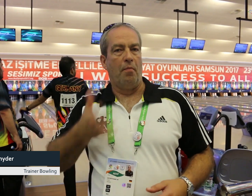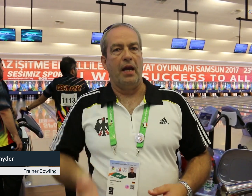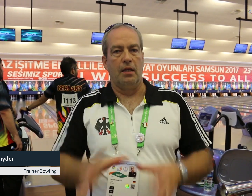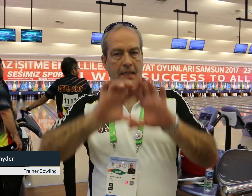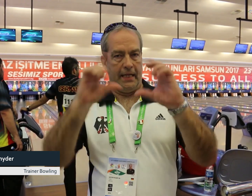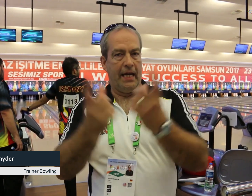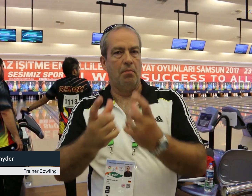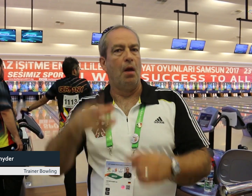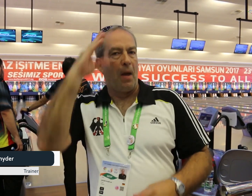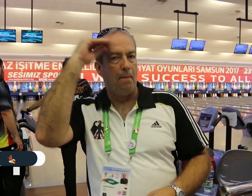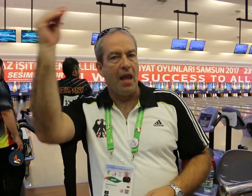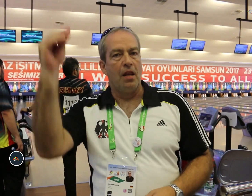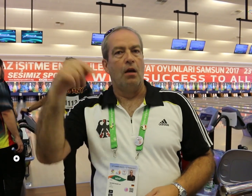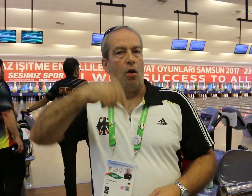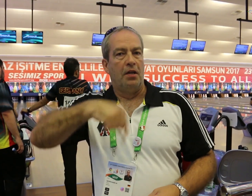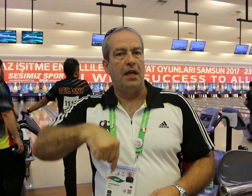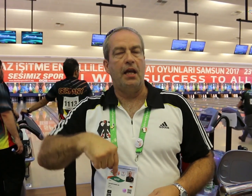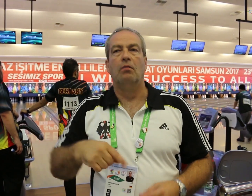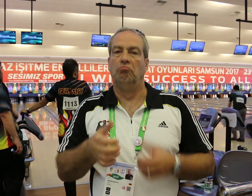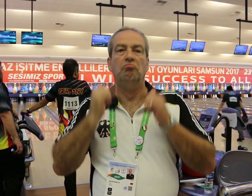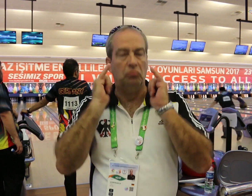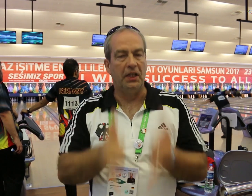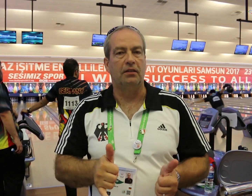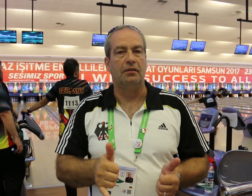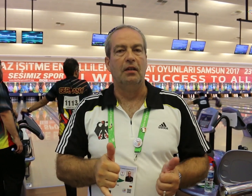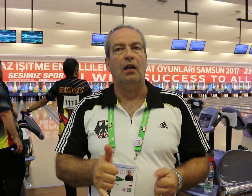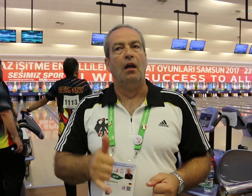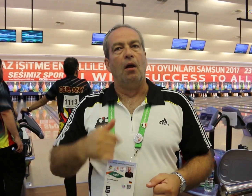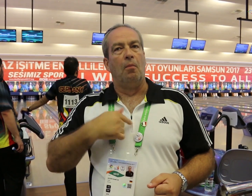Zu deiner Frage, ob ich mit den Männern aus meinem Team zufrieden bin, kann ich klar sagen, JA.